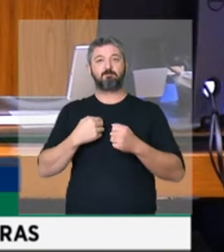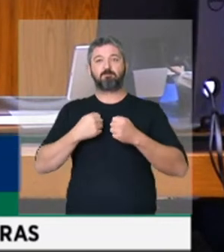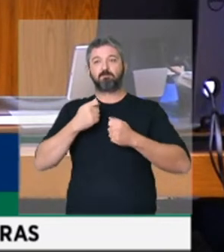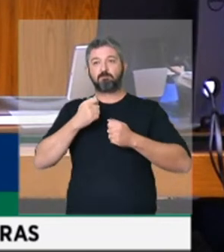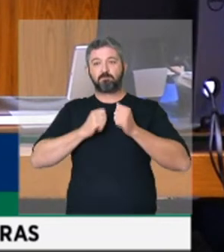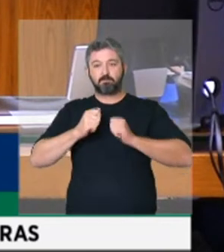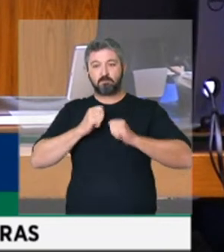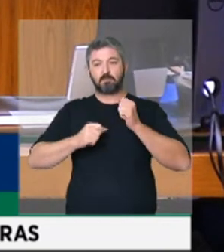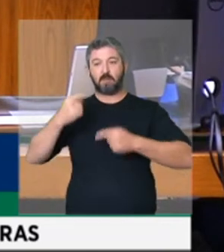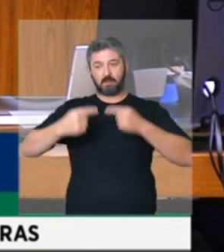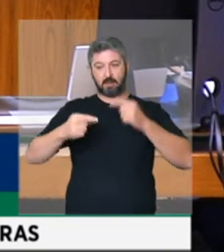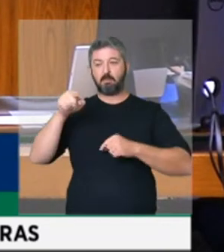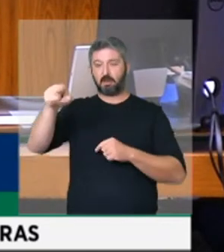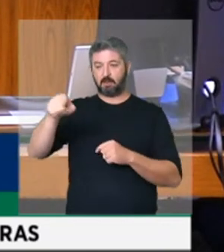O, EU ESTOU ÁVIDO, EU ESTOU ÁVIDO POR DEBATER COM VOSSA